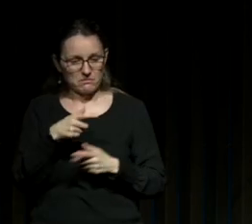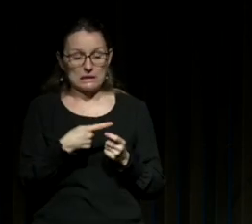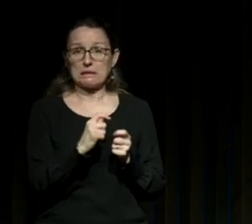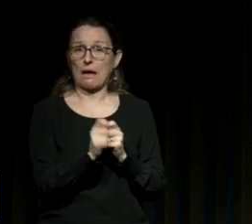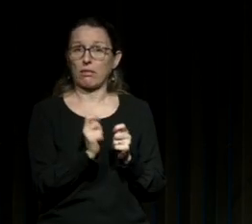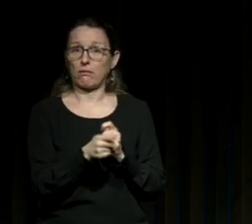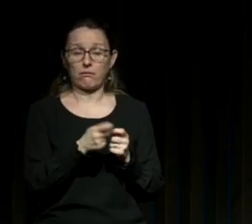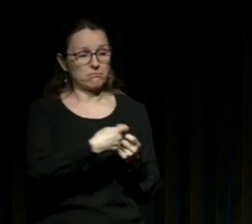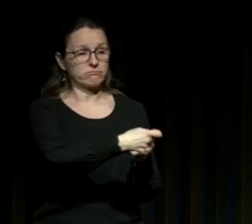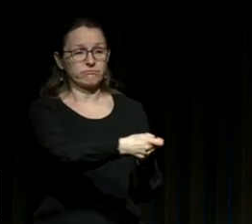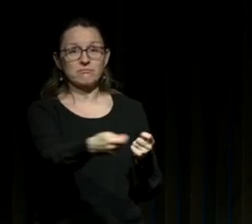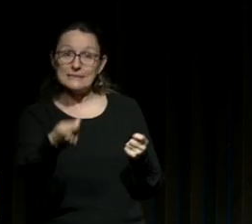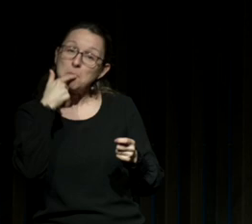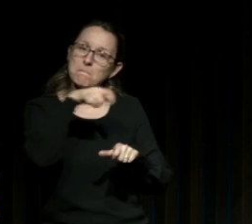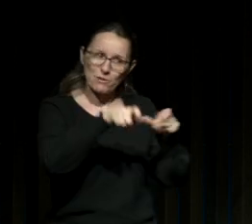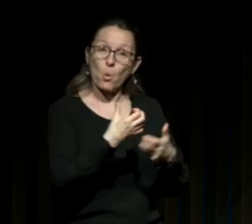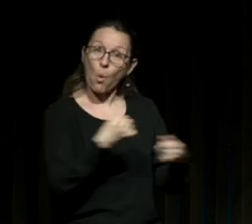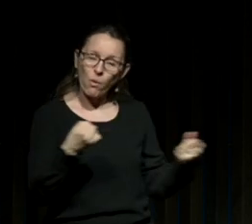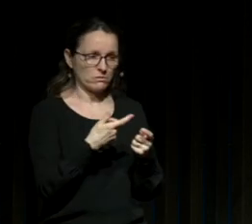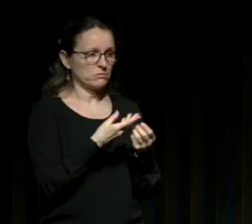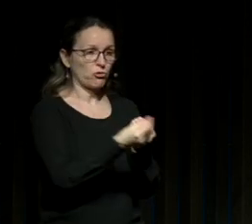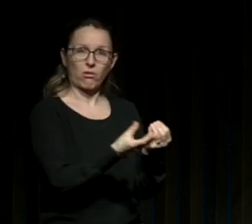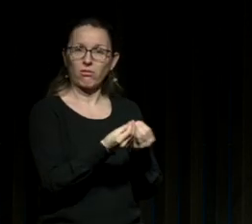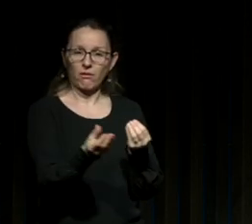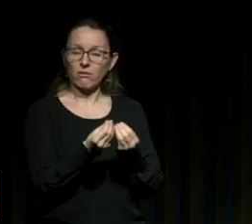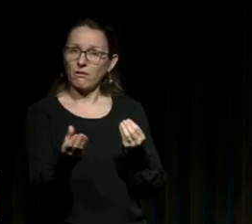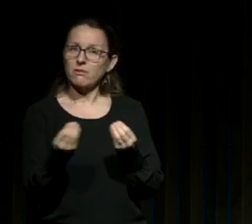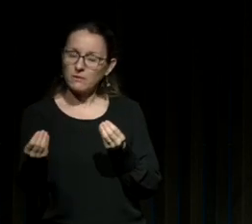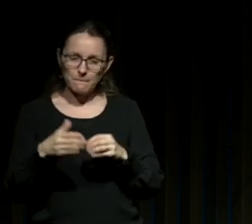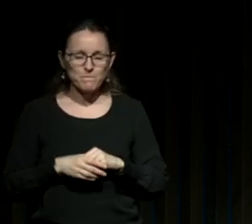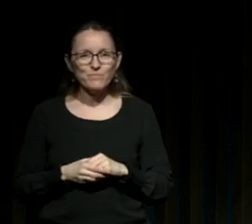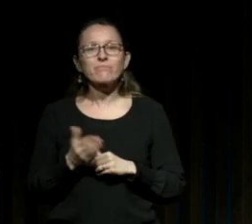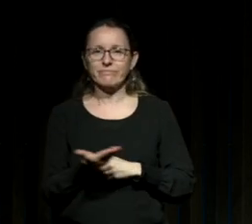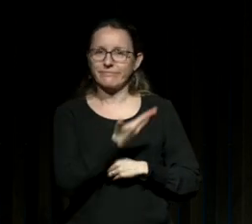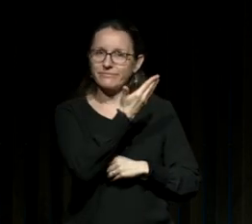en excès pondéral et sur ses cartes donc ça c'est là la carte la version anglaise de la